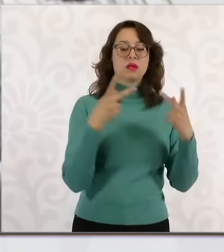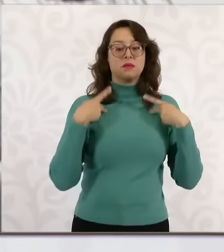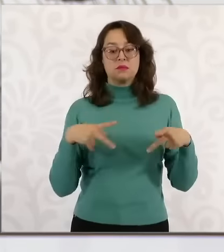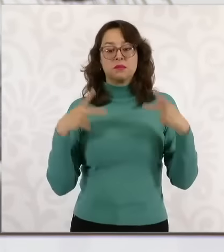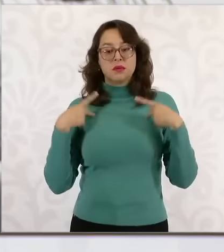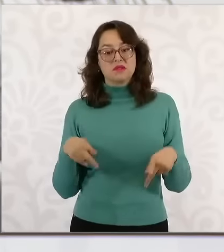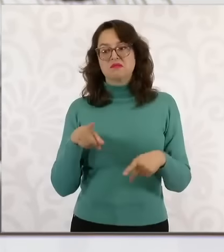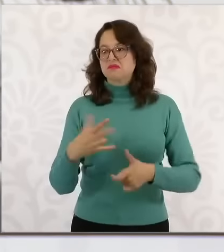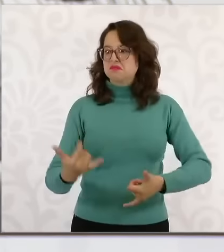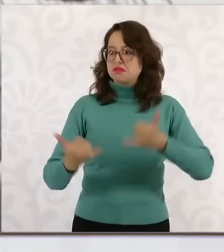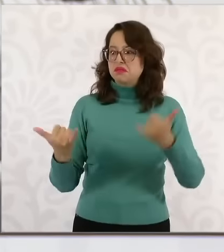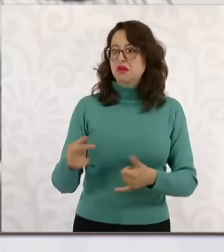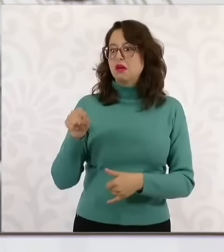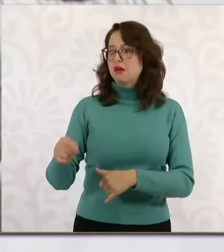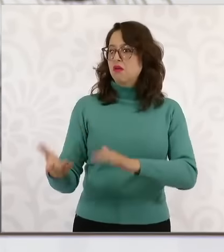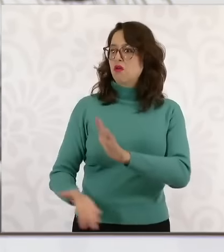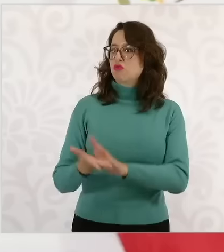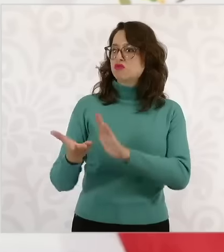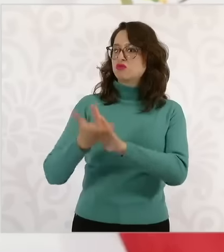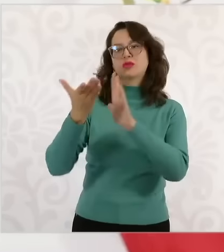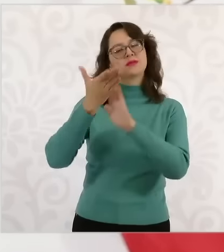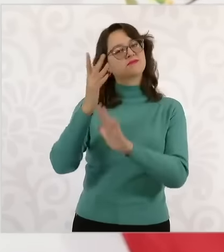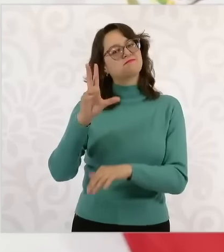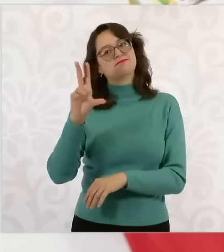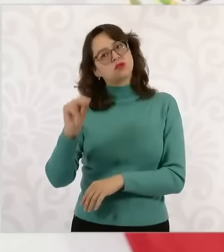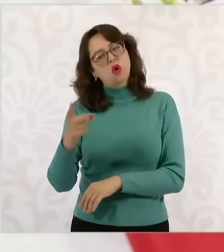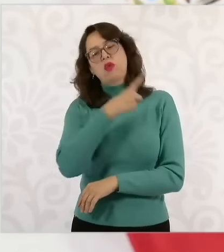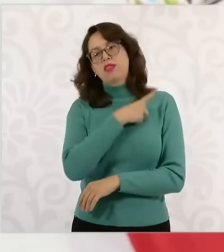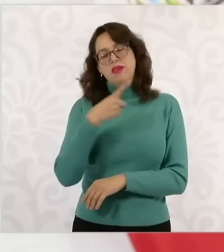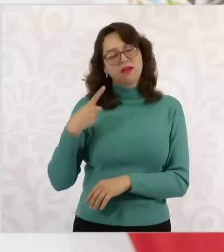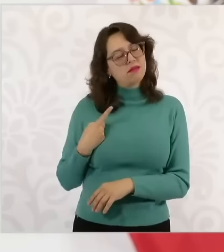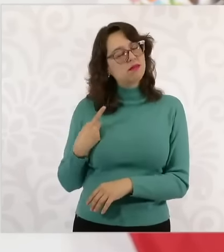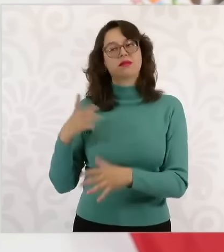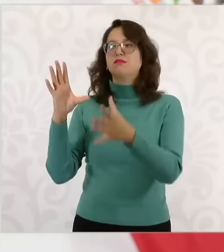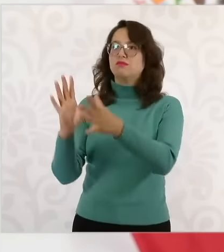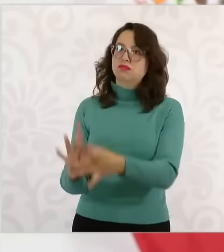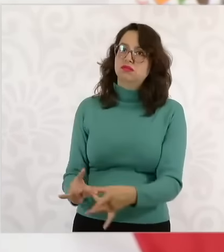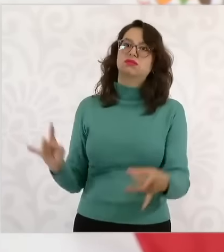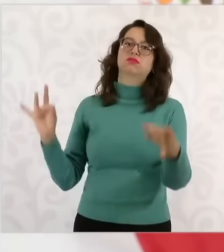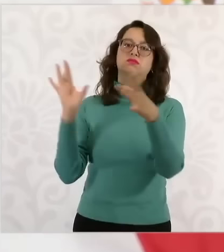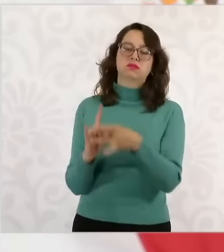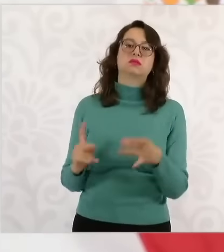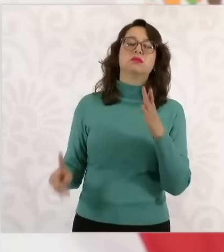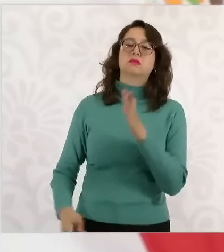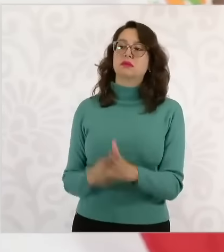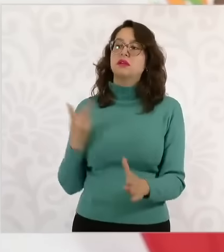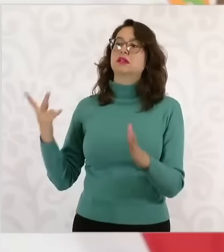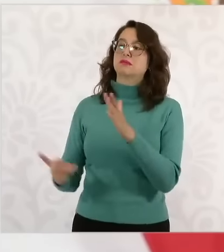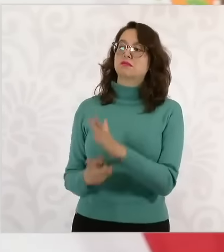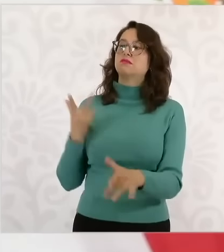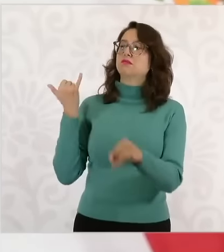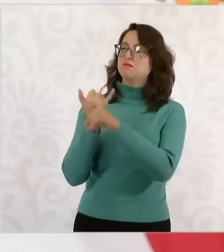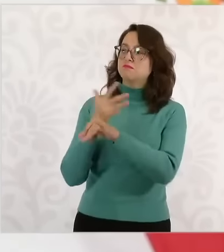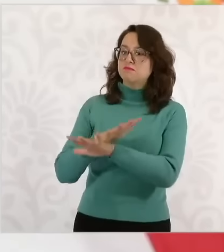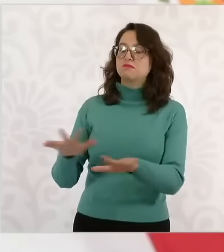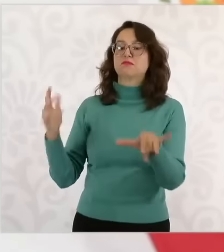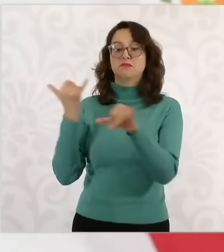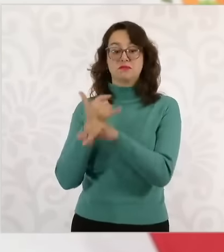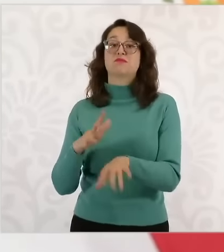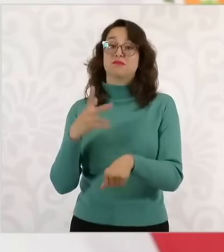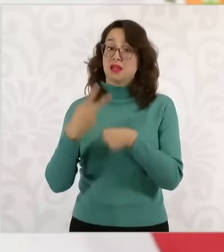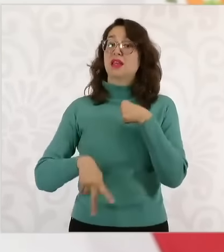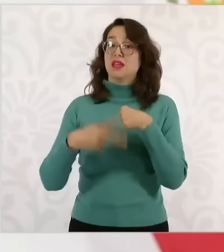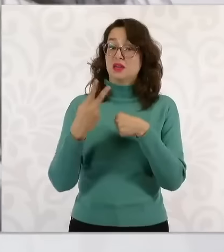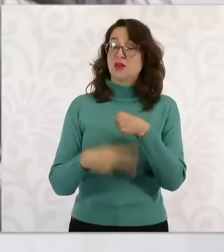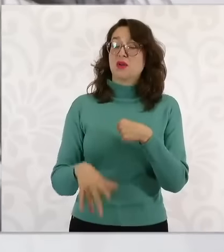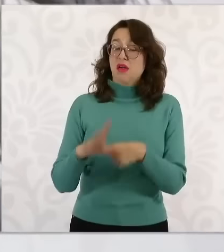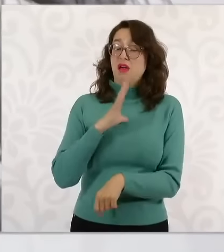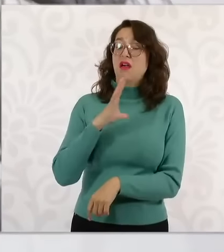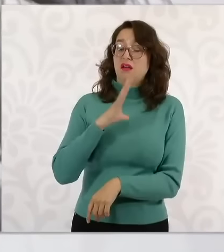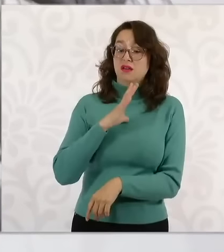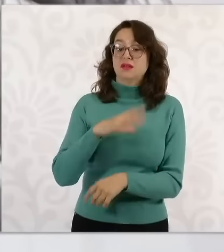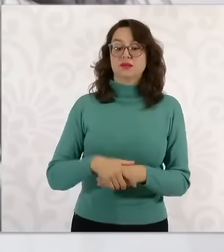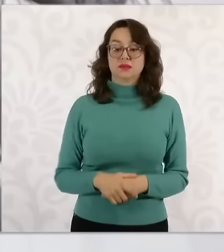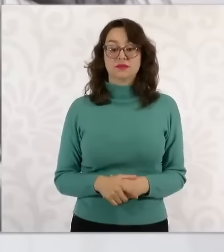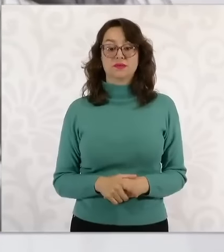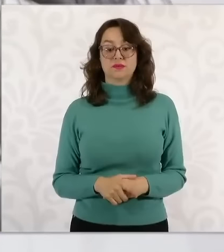construya a lo largo de las cañadas, de los ríos, eh pues porque el riesgo es alto en algunos casos.